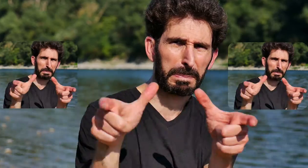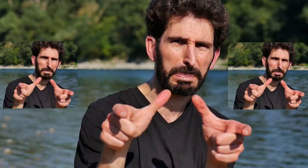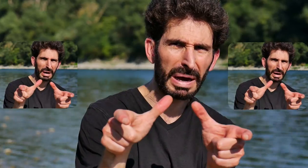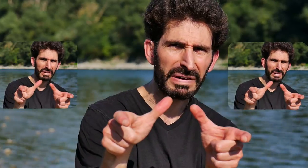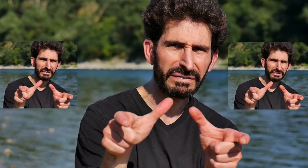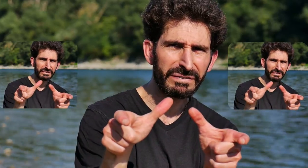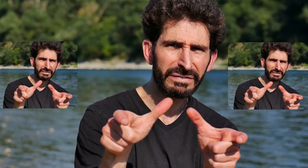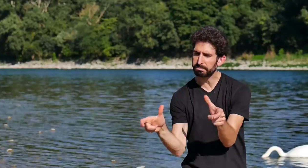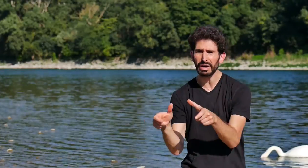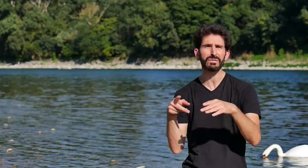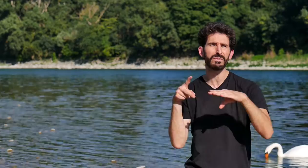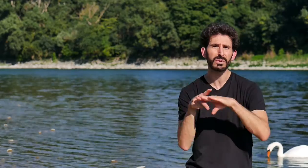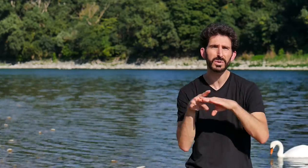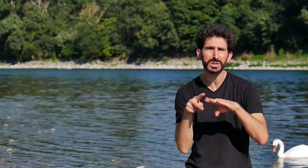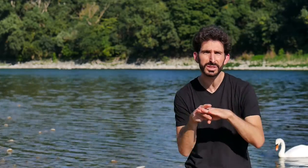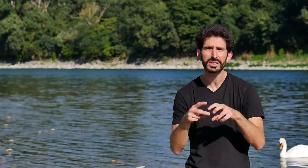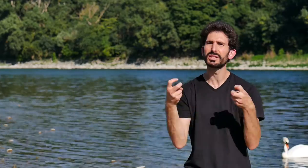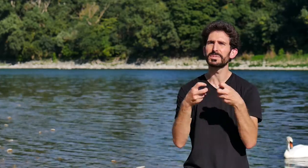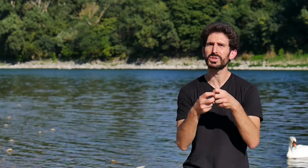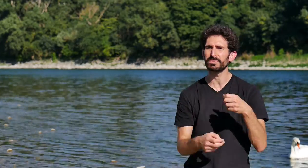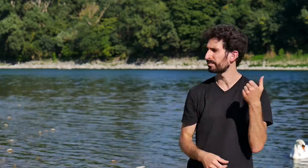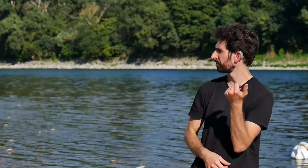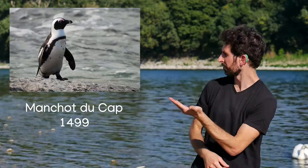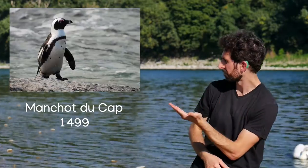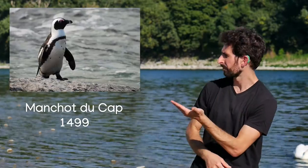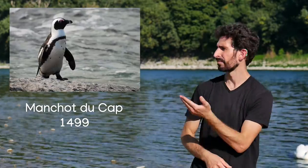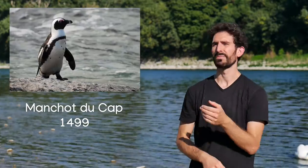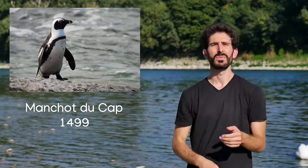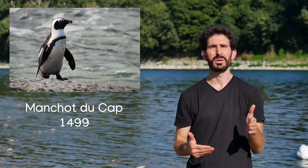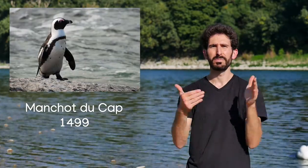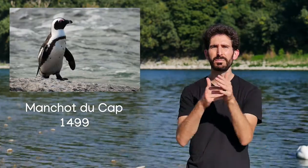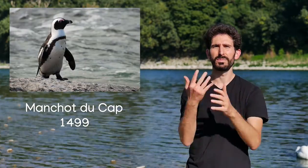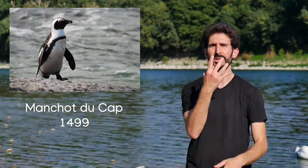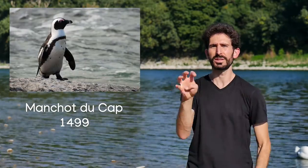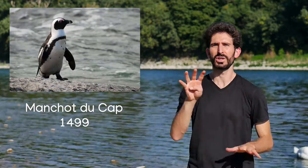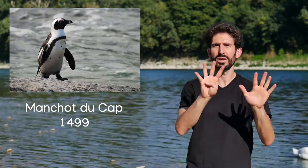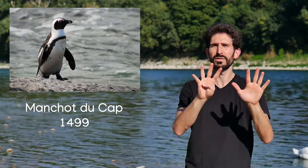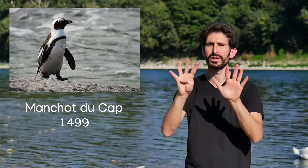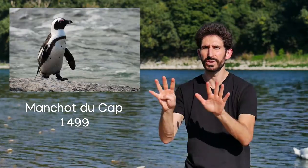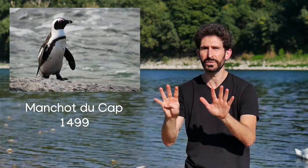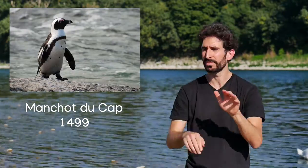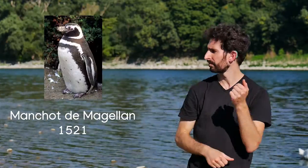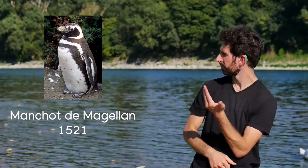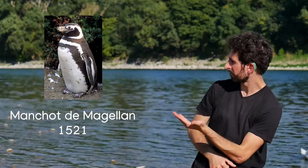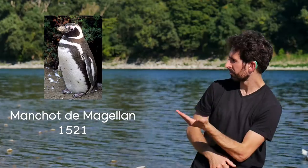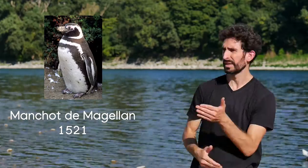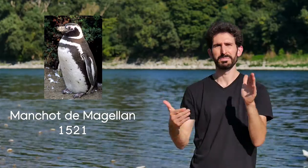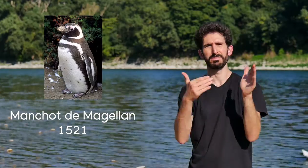sont découverts progressivement. Par exemple, le manchot du Cap en 1499. Ou le manchot de Magellan